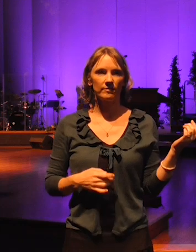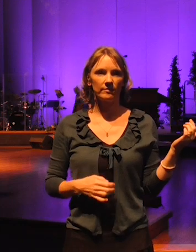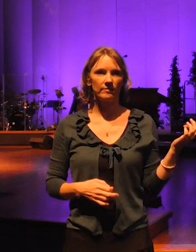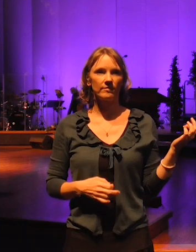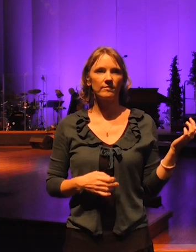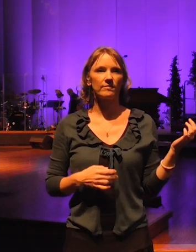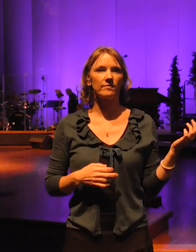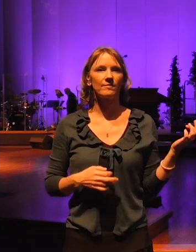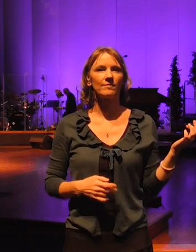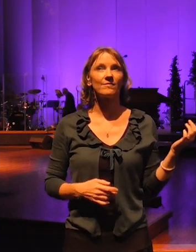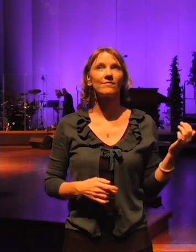[Música]